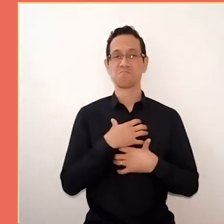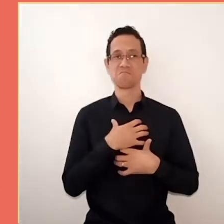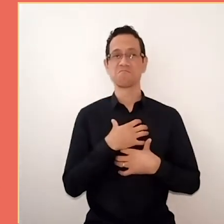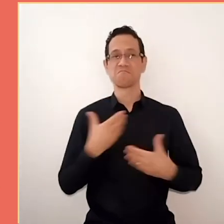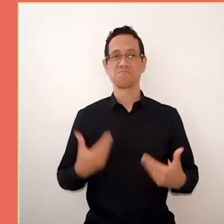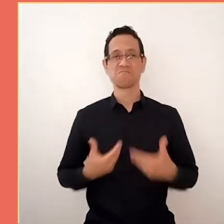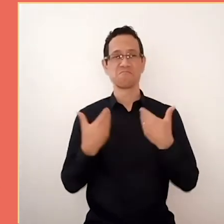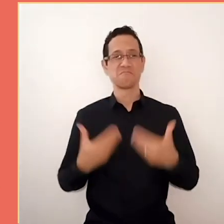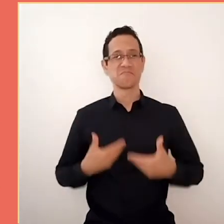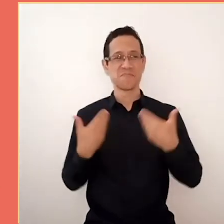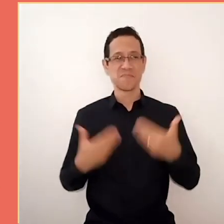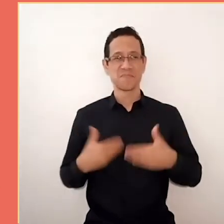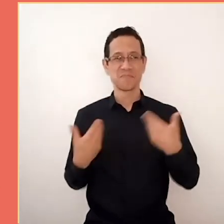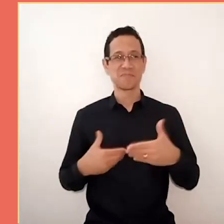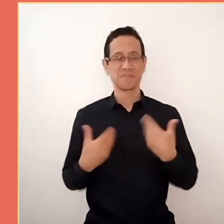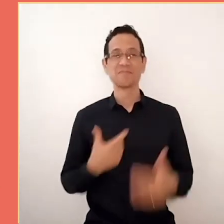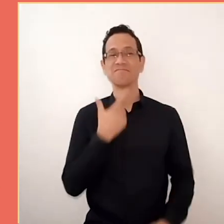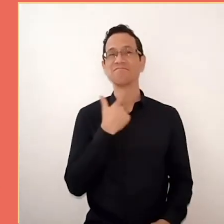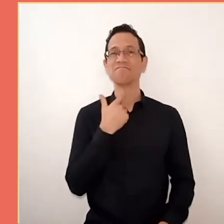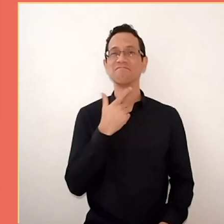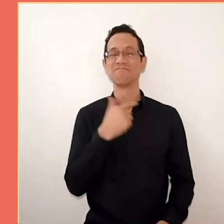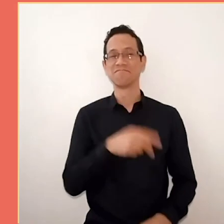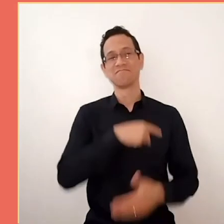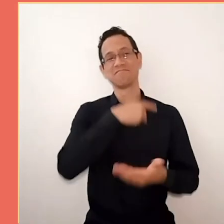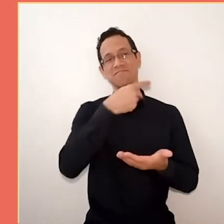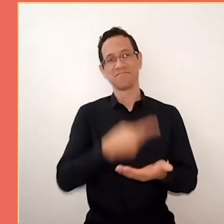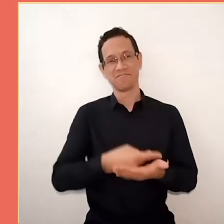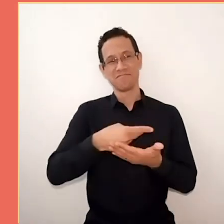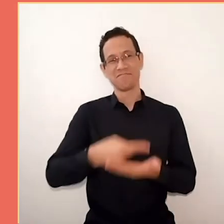e com essa vontade mesmo de me jogar, de me entregar.